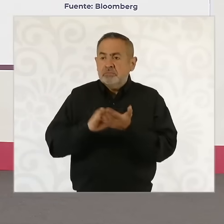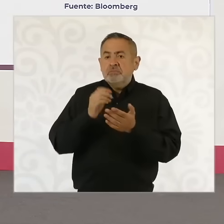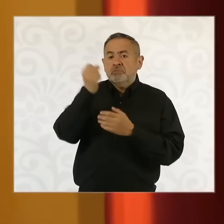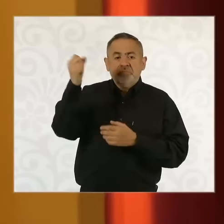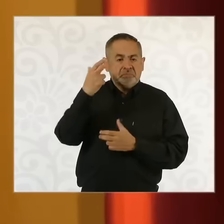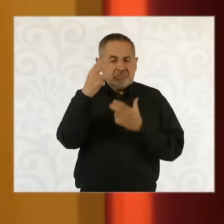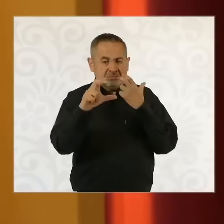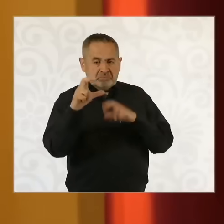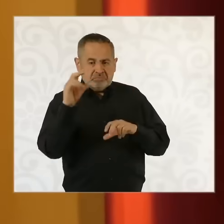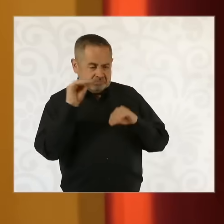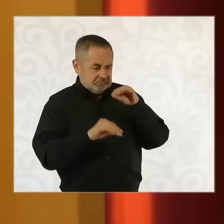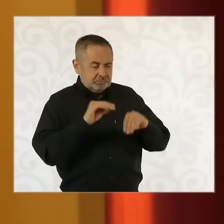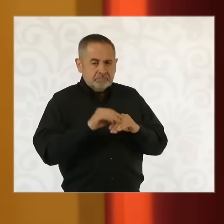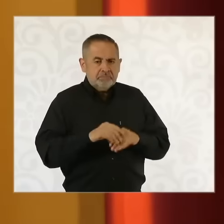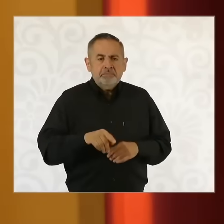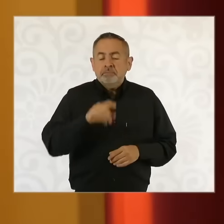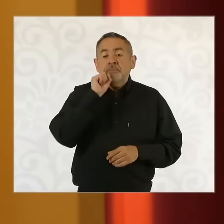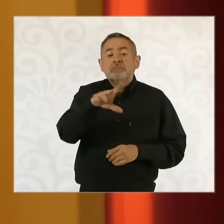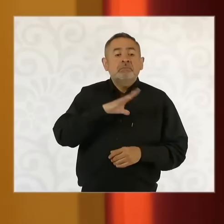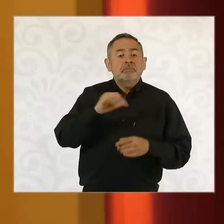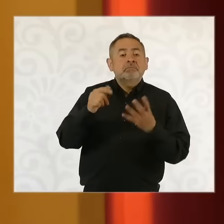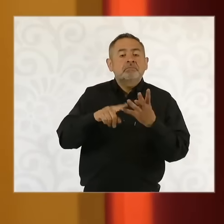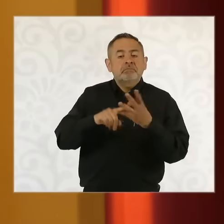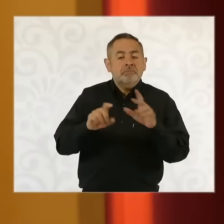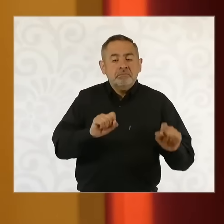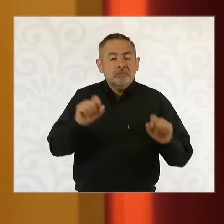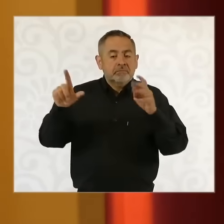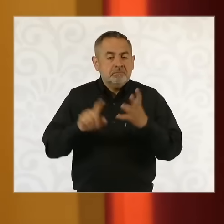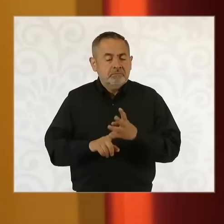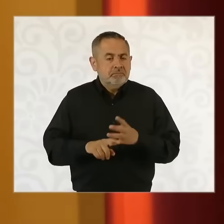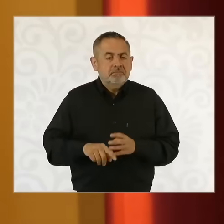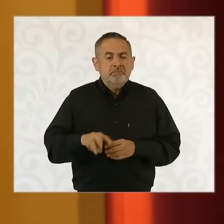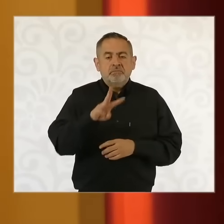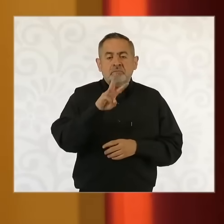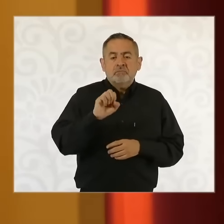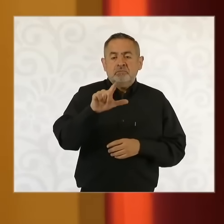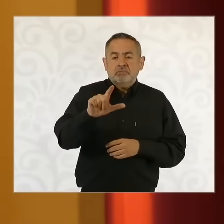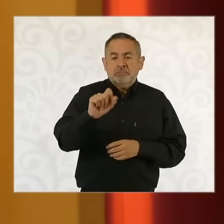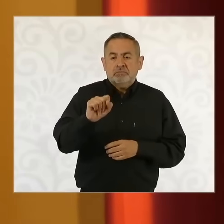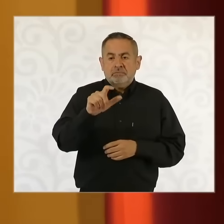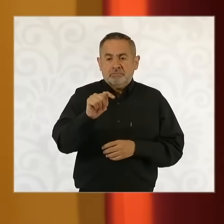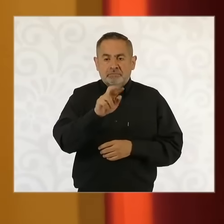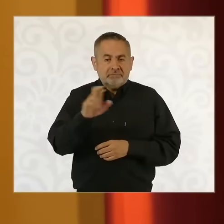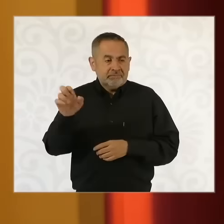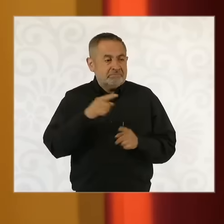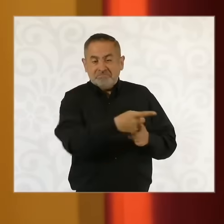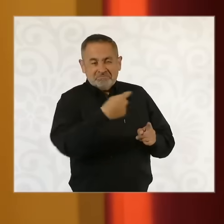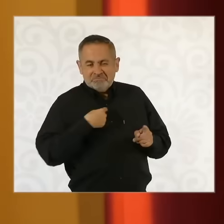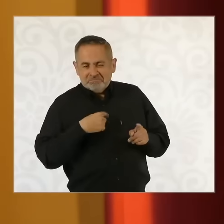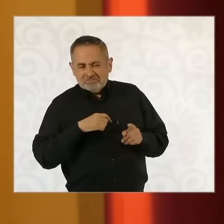más hay una declaración de el Wall Street Journal que no es precisamente el que nos